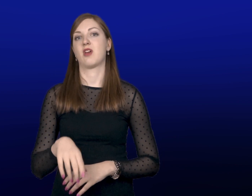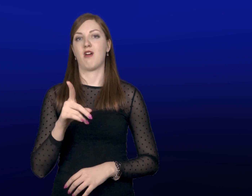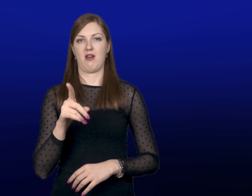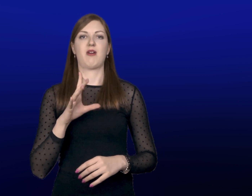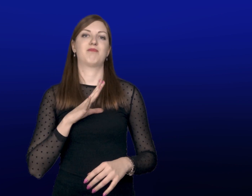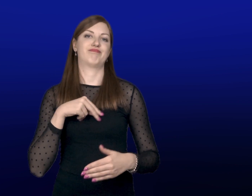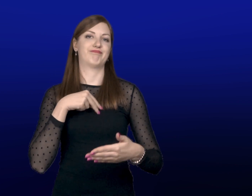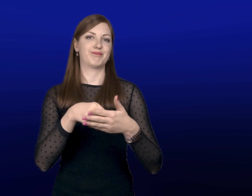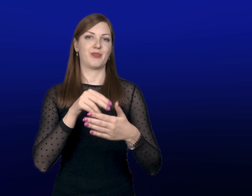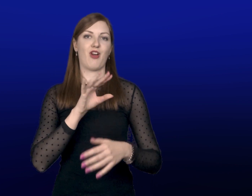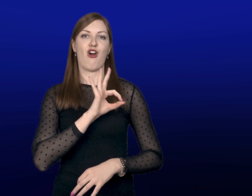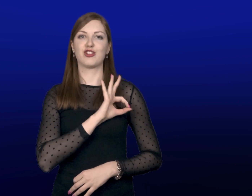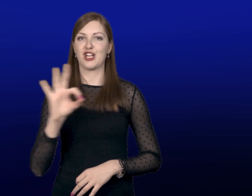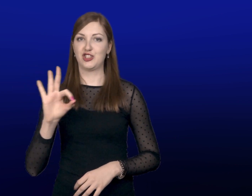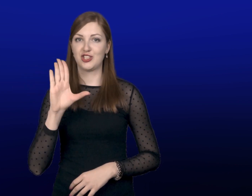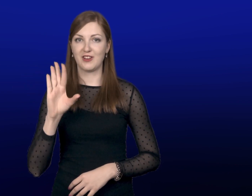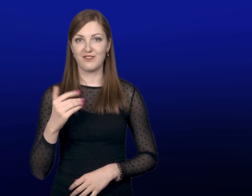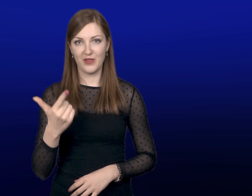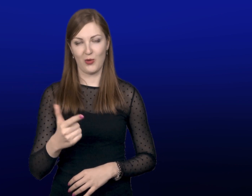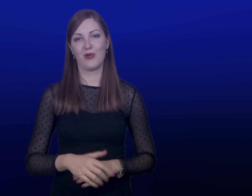«Отличник ВОГ» (1976 г.),